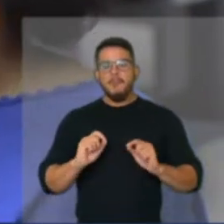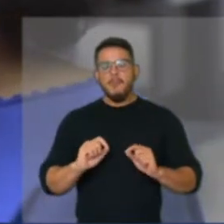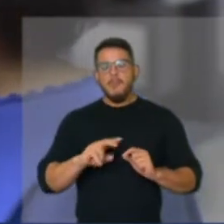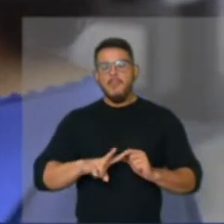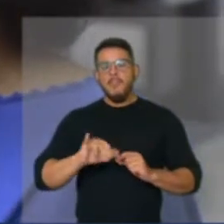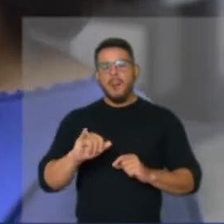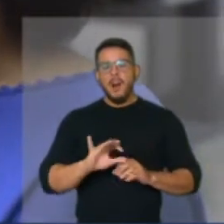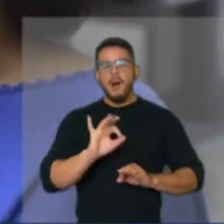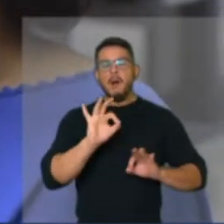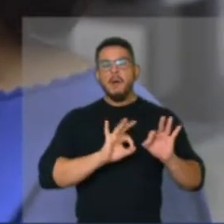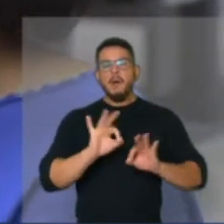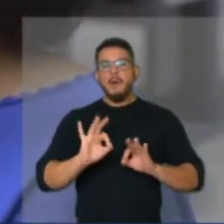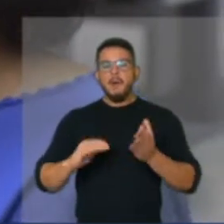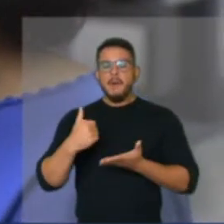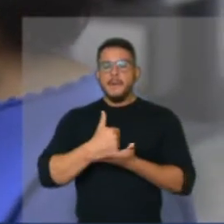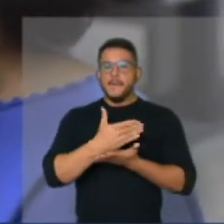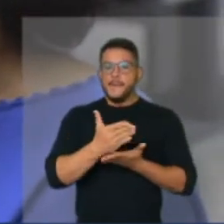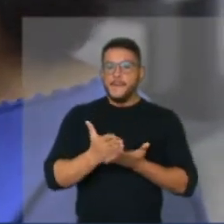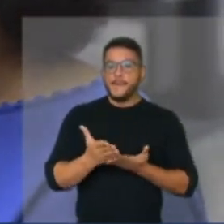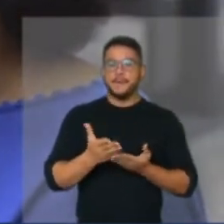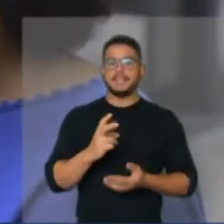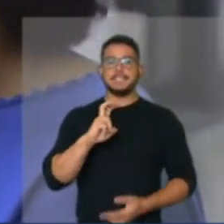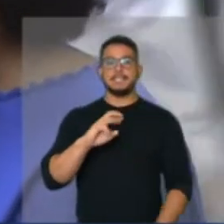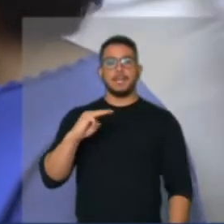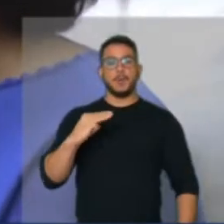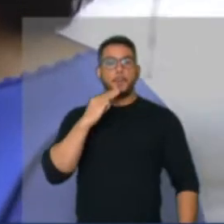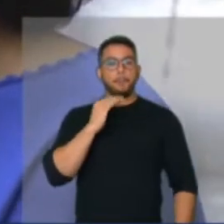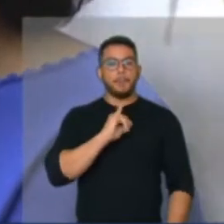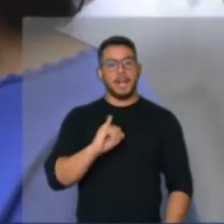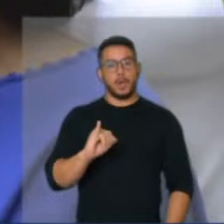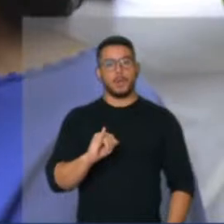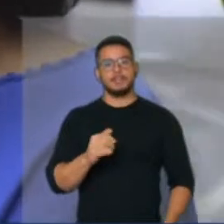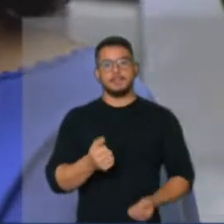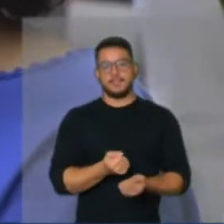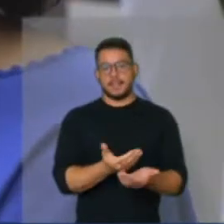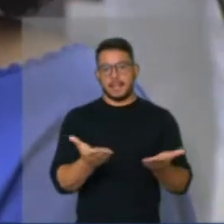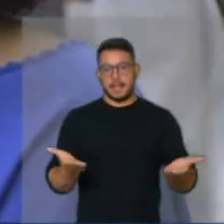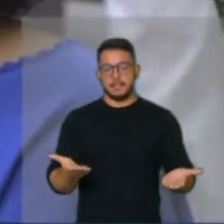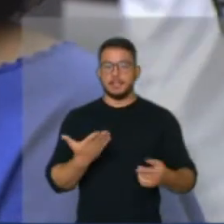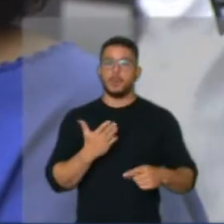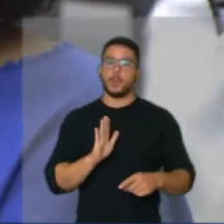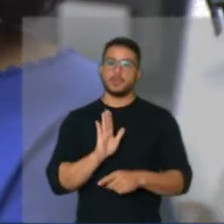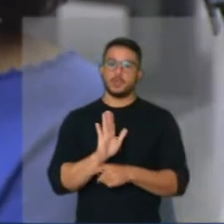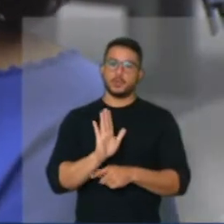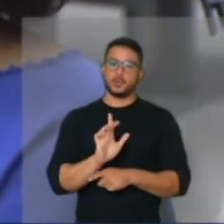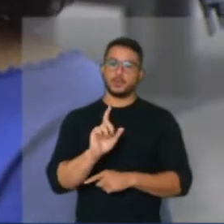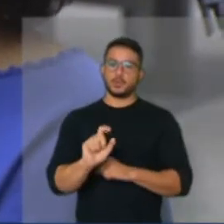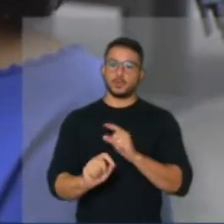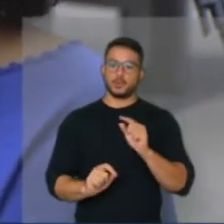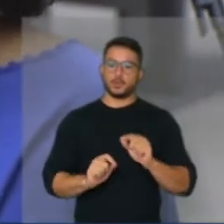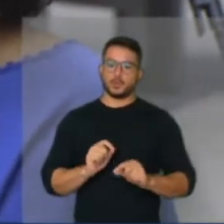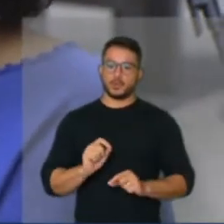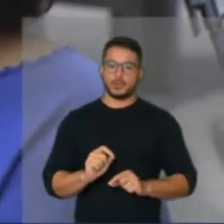RETRIBUIÇÃO DE 5 BI PARA OS MUNICÍPIOS BRASILEIROS. ISSO VAI AJUDAR A REDUZIR DESIGUALDADES, EM ESPECIAL AOS MUNICÍPIOS PEQUENOS, MUNICÍPIOS DO INTERIOR O PSOL